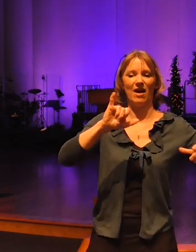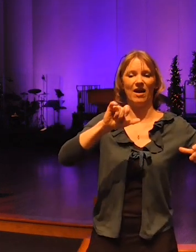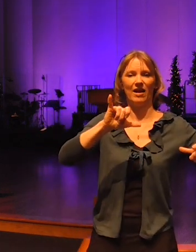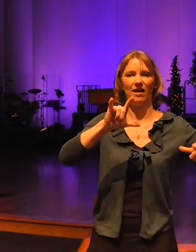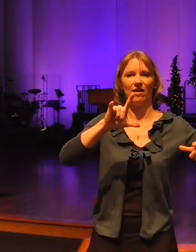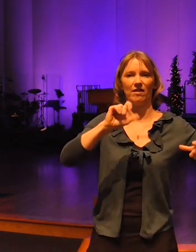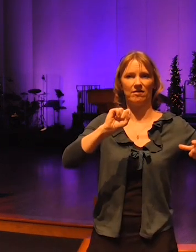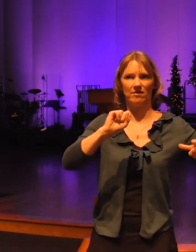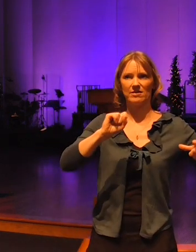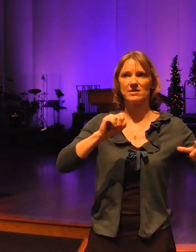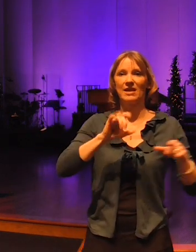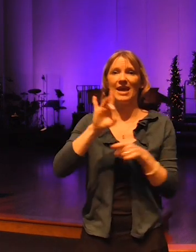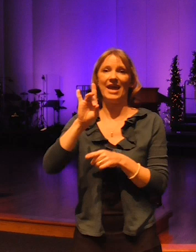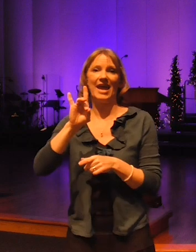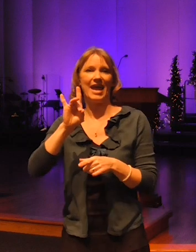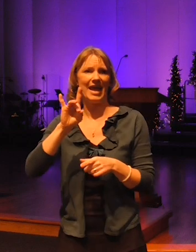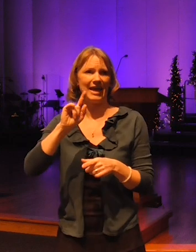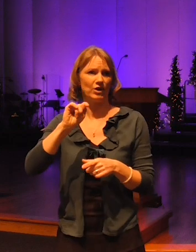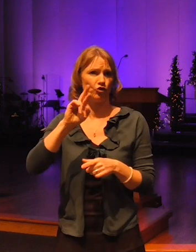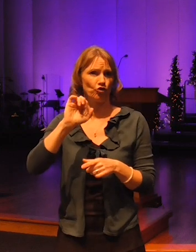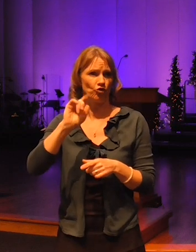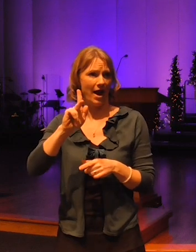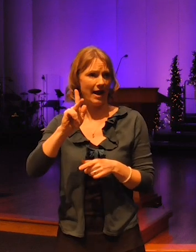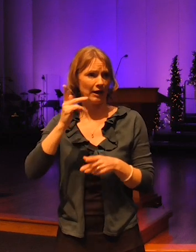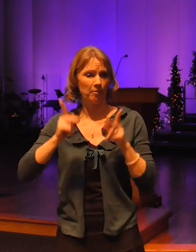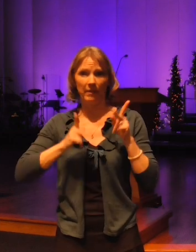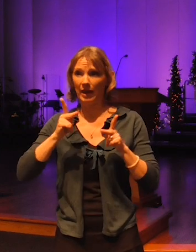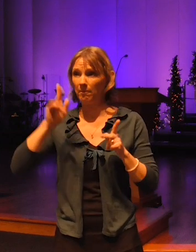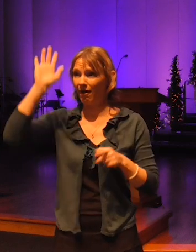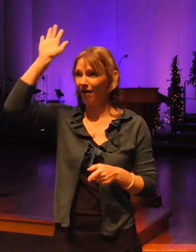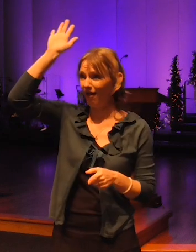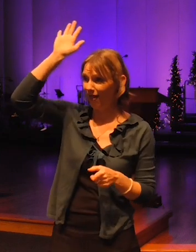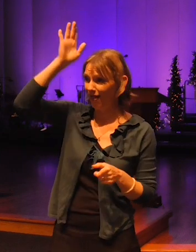Gente, fanáticos de Leonard Skard